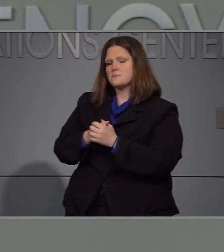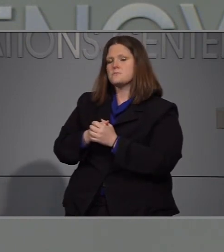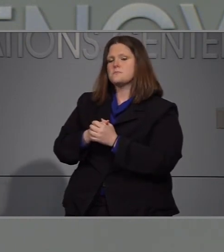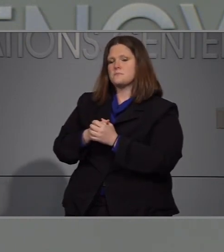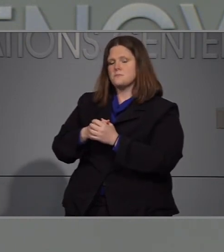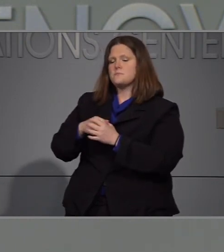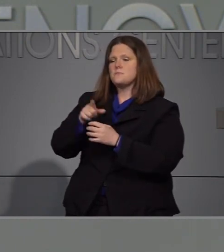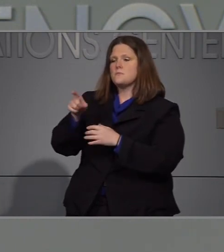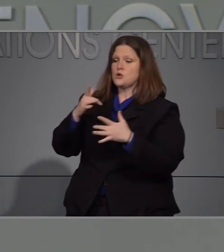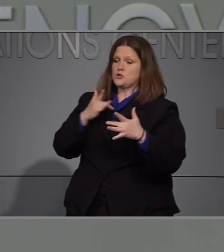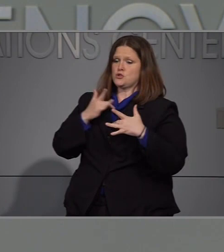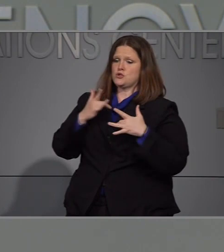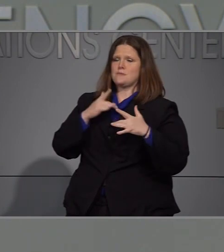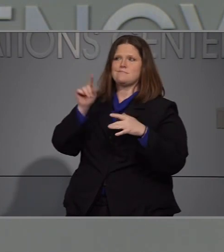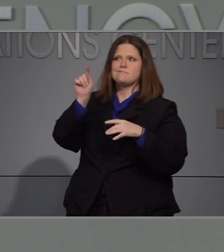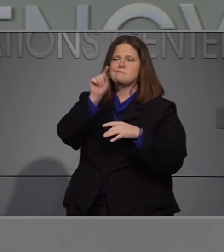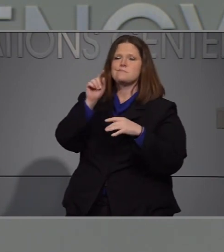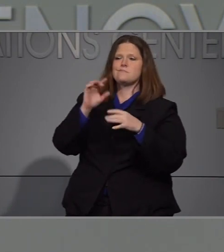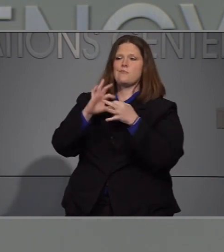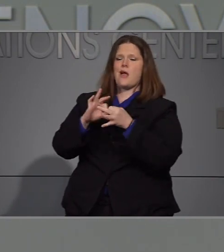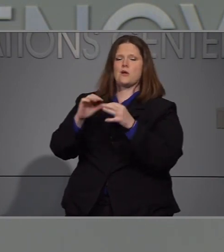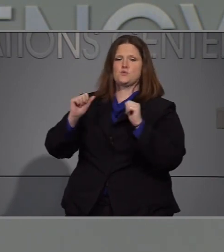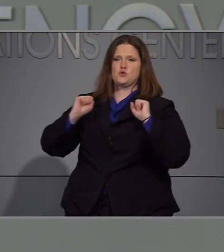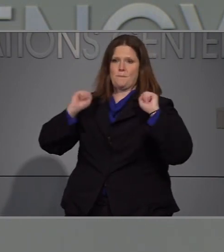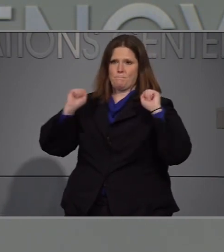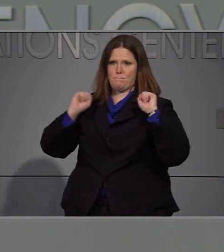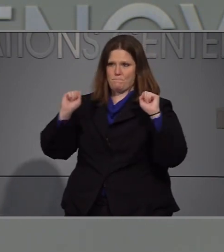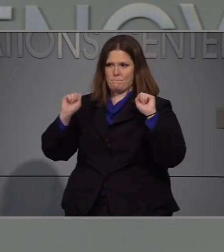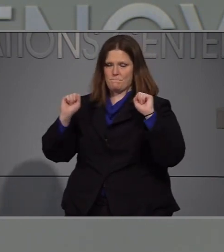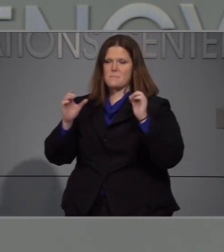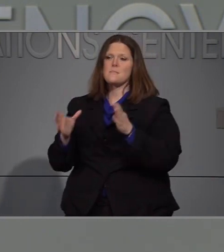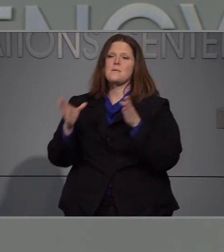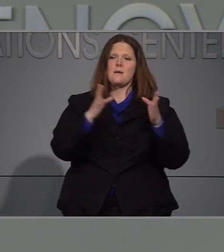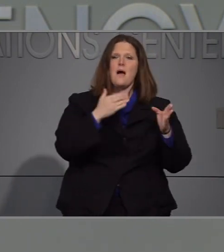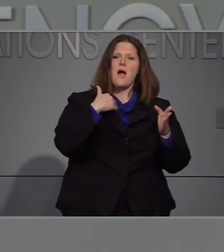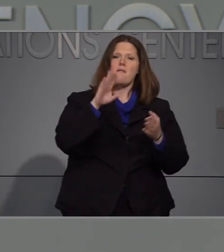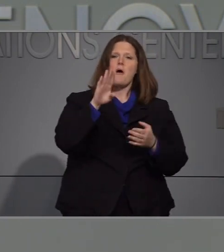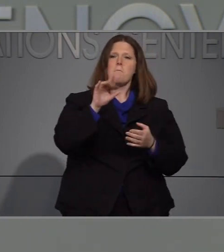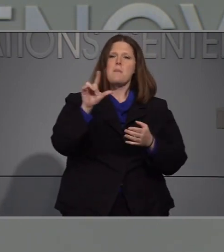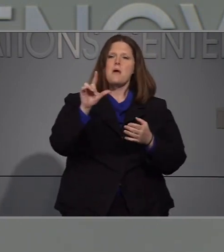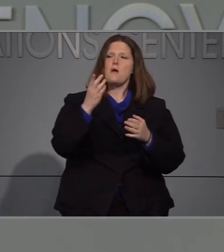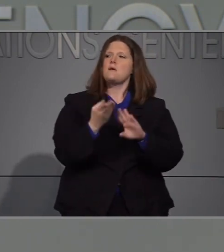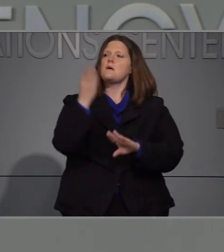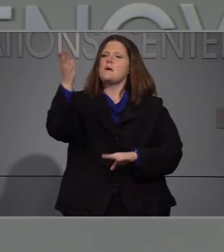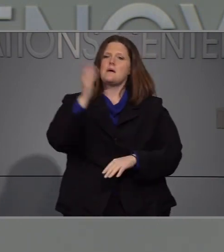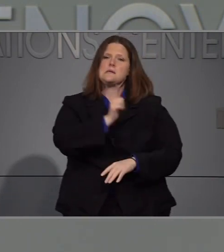Habida no creo que sí han de de a reabrir los quien nació su buena propuesta de ley que me